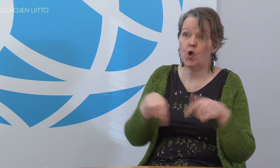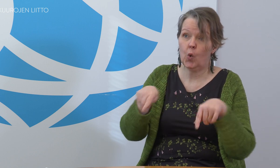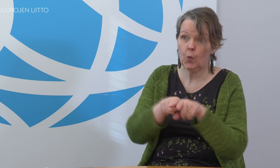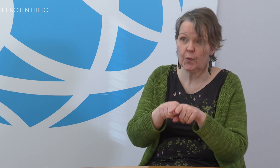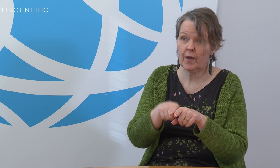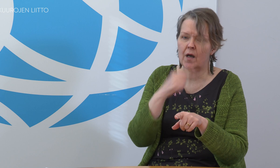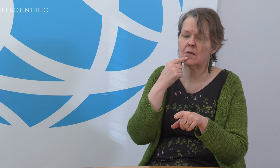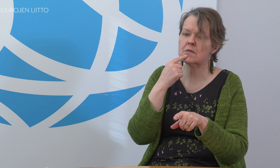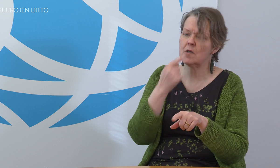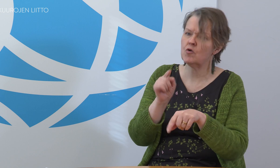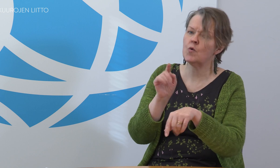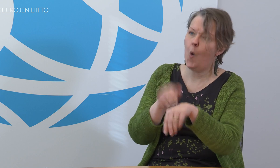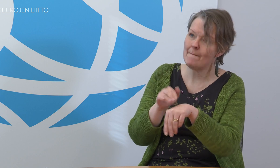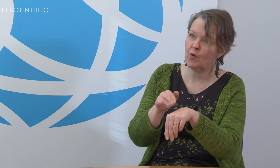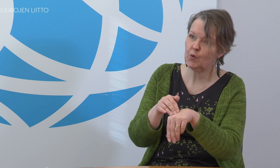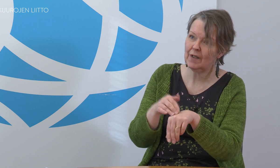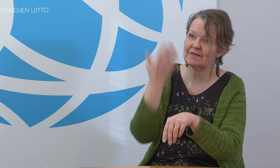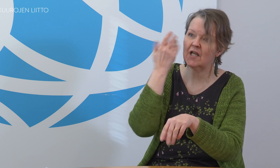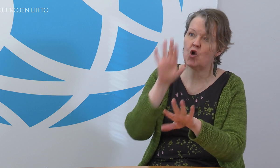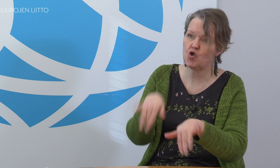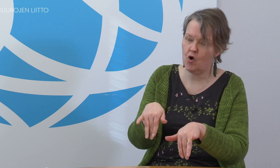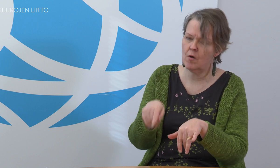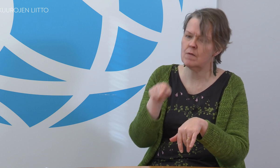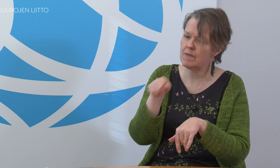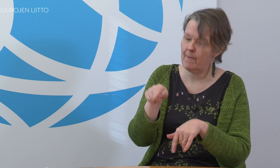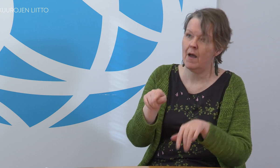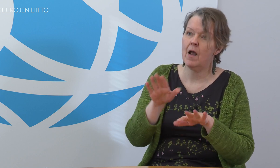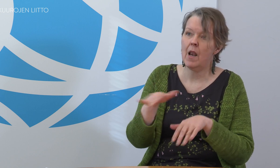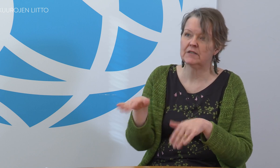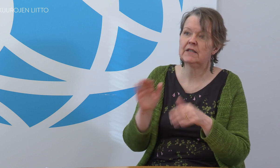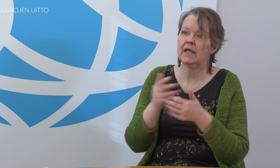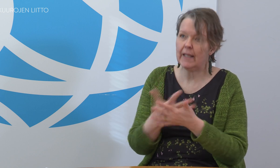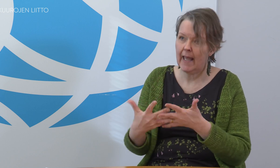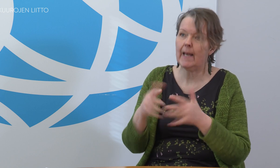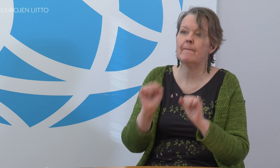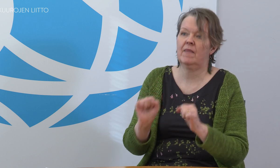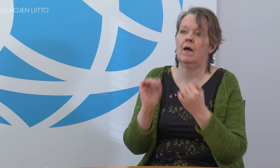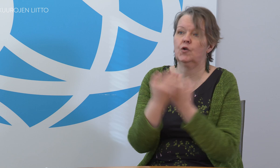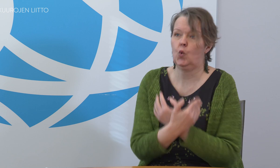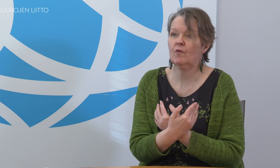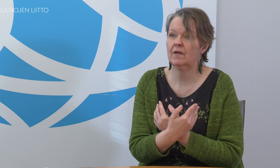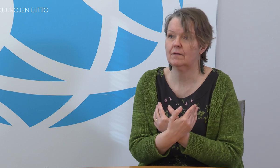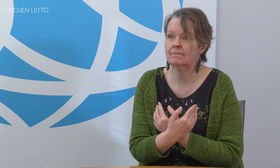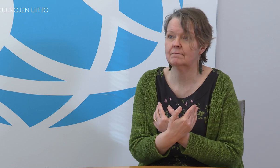jo silloin kommentoitiin, että tämä lasten oikeus viittomakieleen pitää turvata.